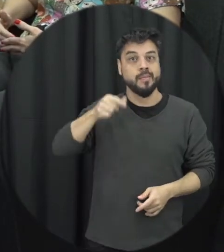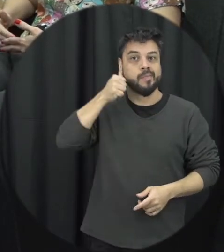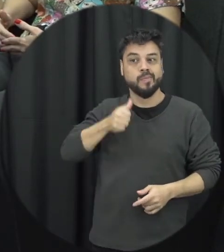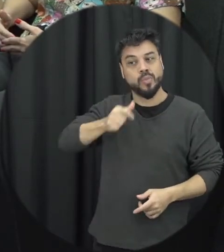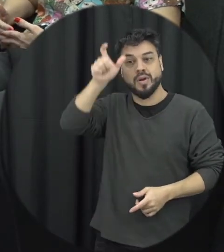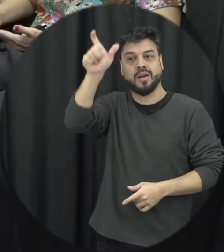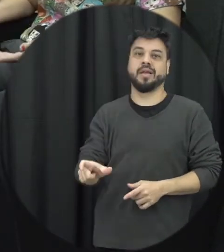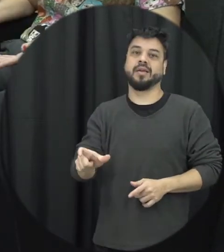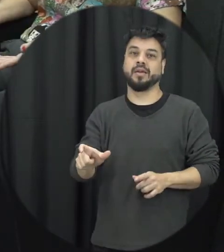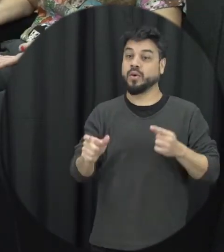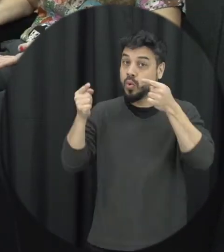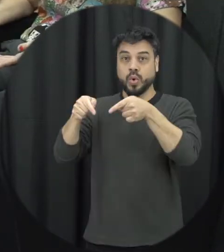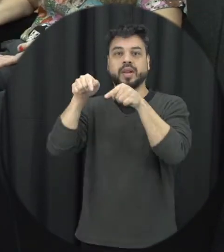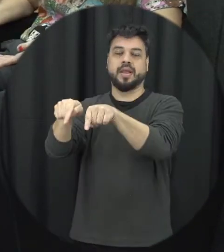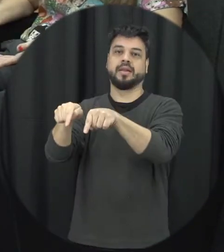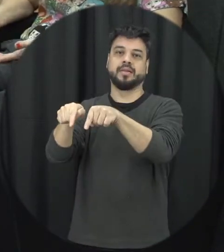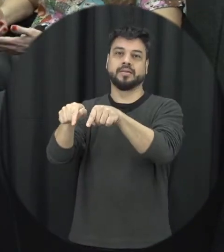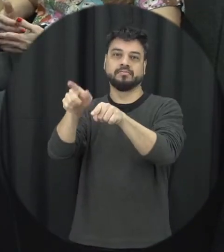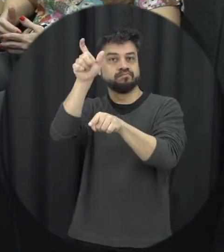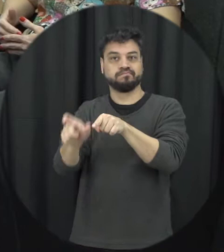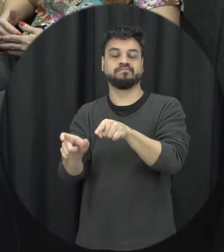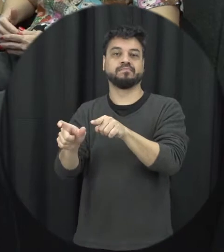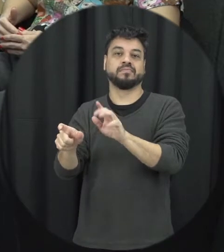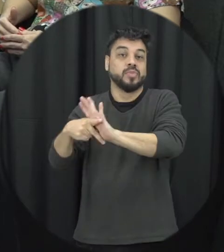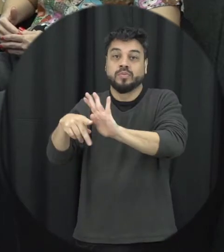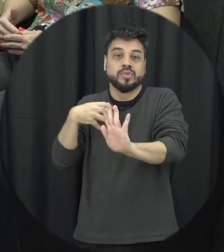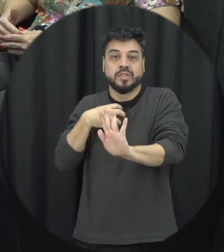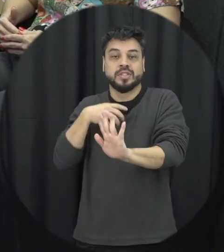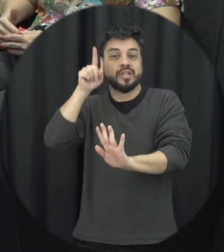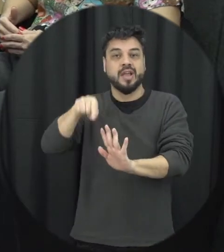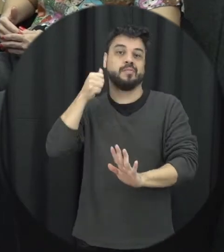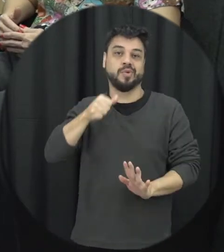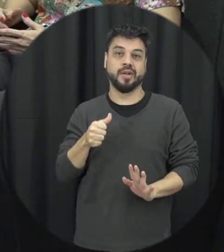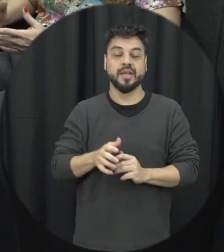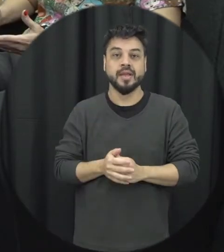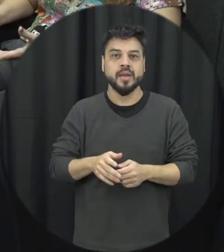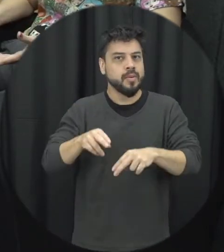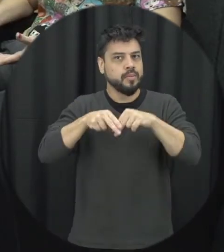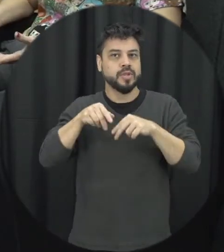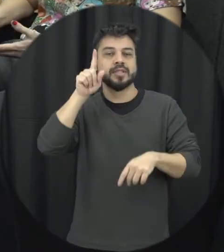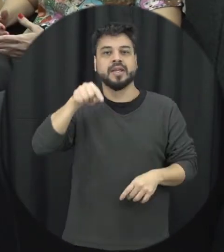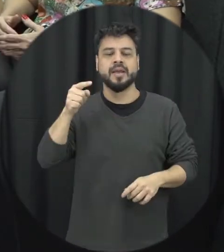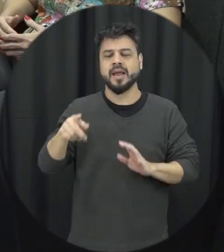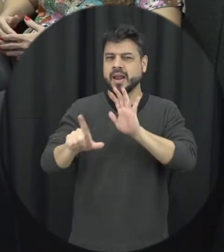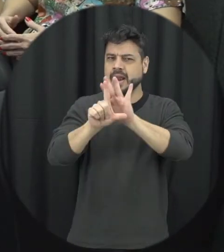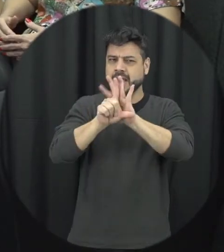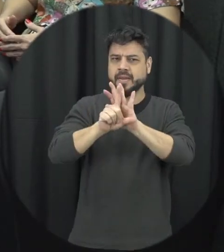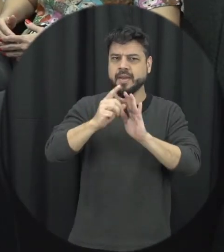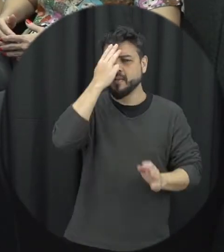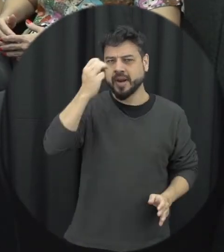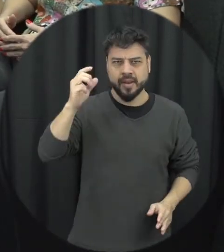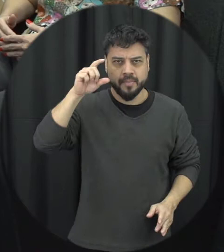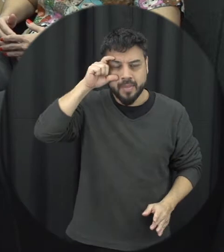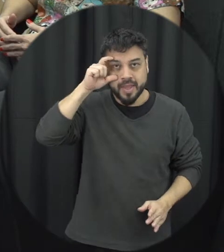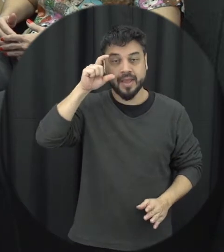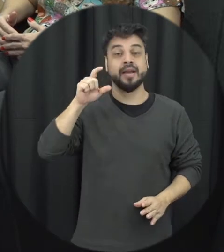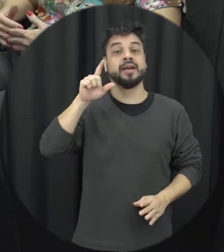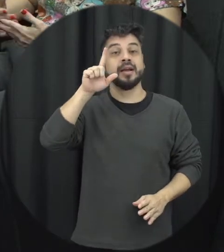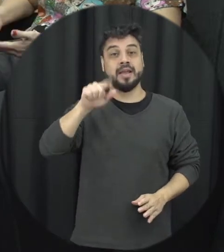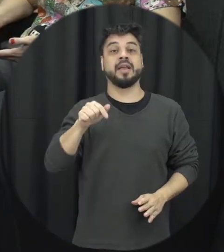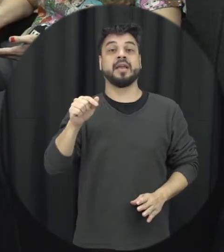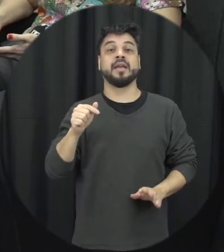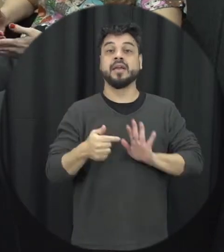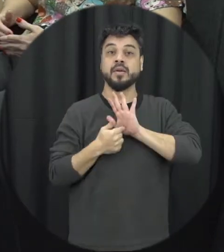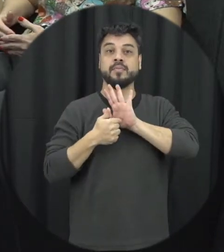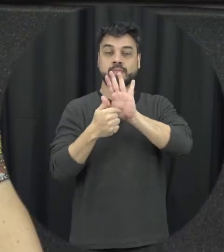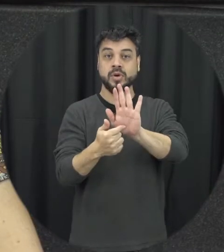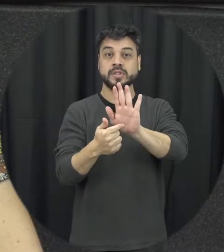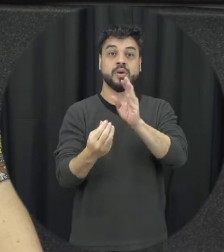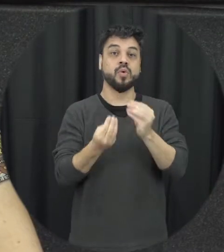de ser mulher então basicamente isso são a Lei Maria da Penha lá é também é a forma do estado